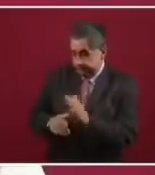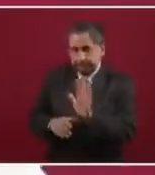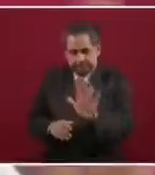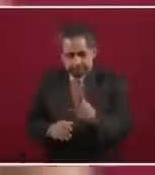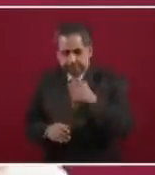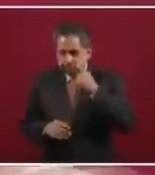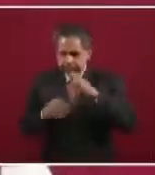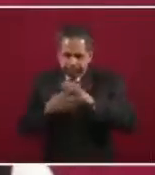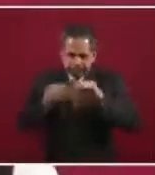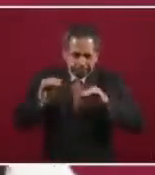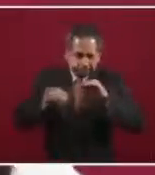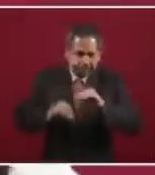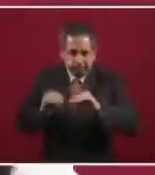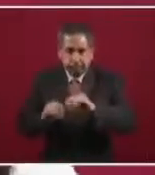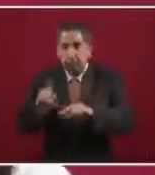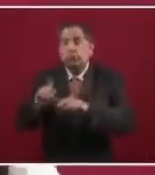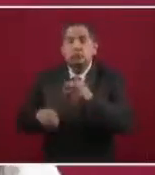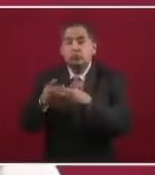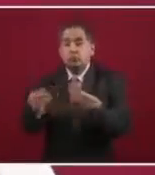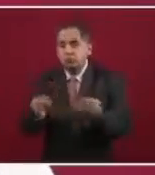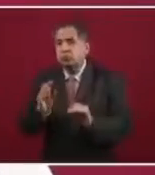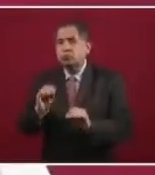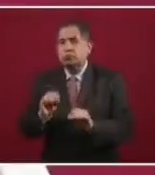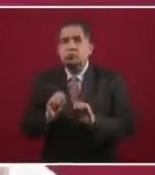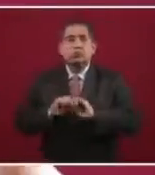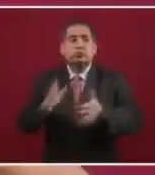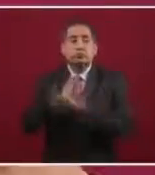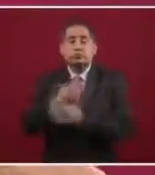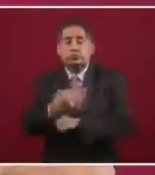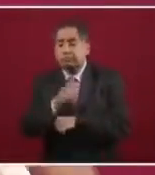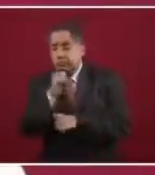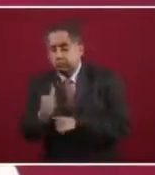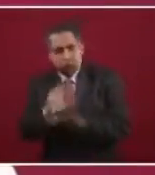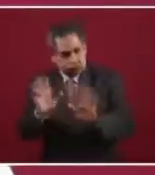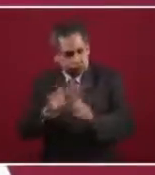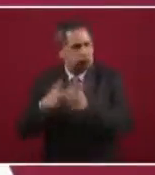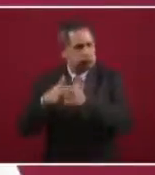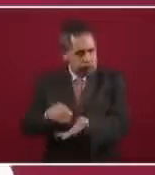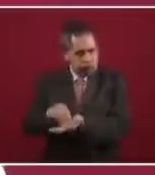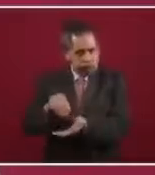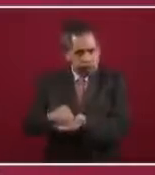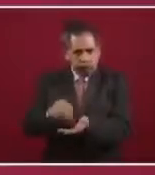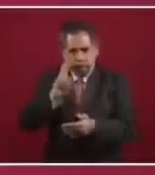esa área, que no significa que no esté operando- es: ¿cómo sería lo adecuado?, si una sola